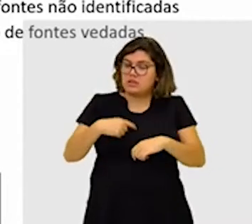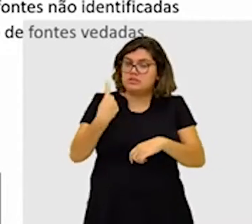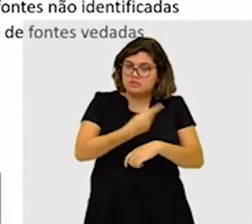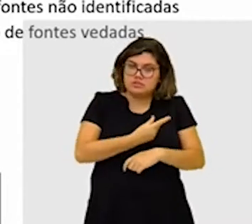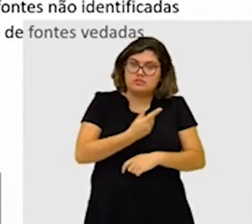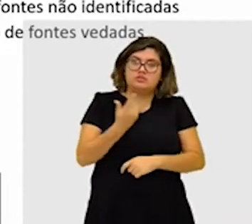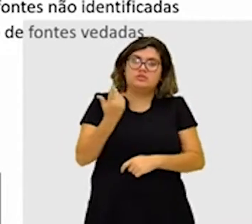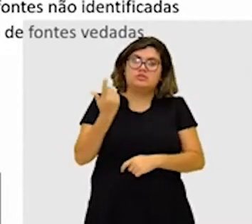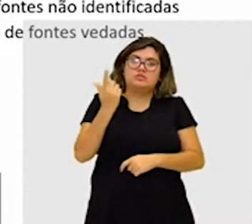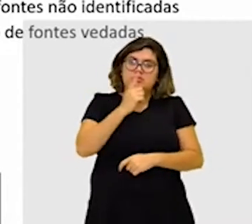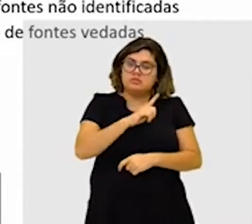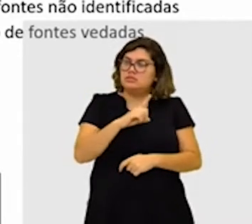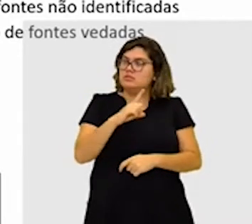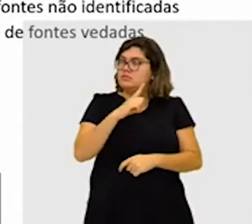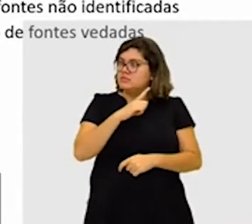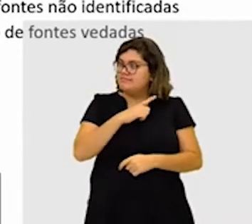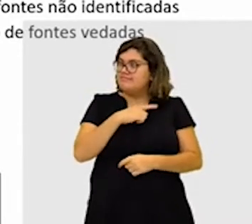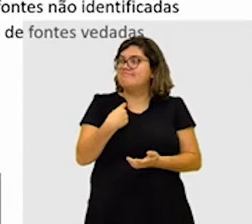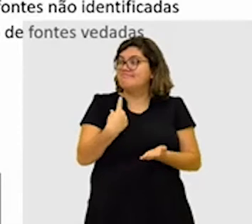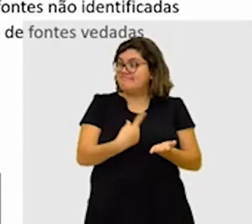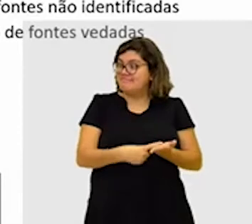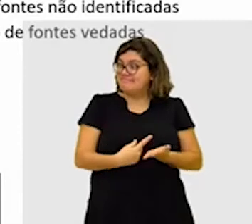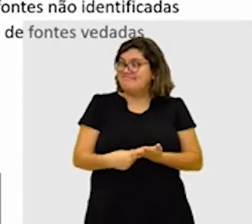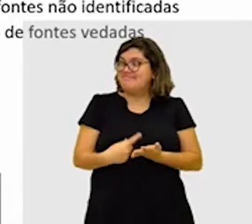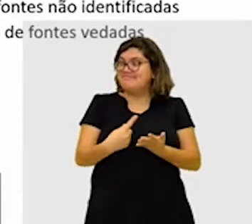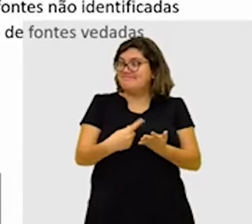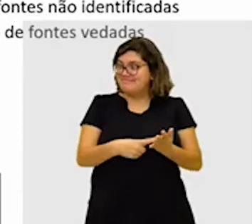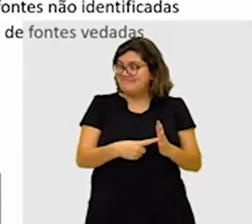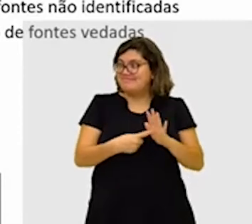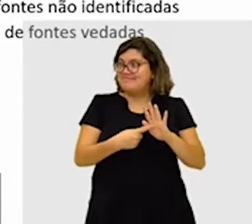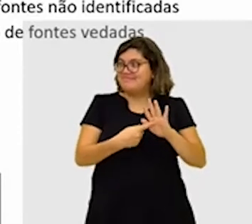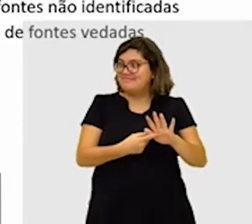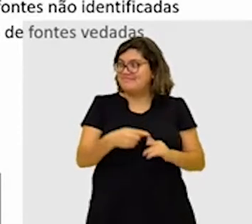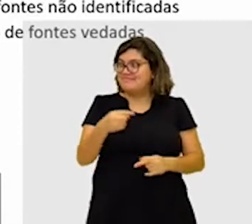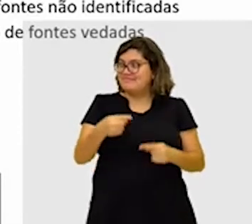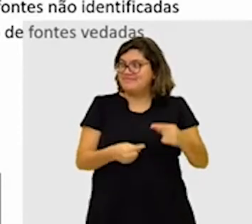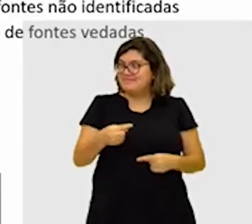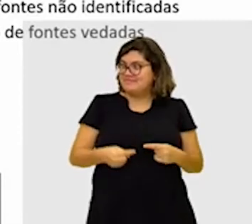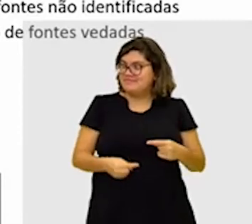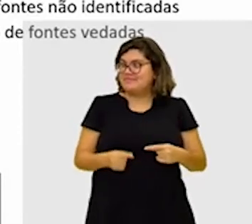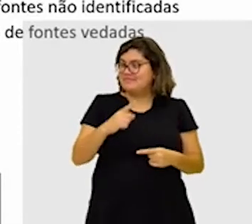financiamento privado de partidos políticos que chegam as eleições que chegam às bases